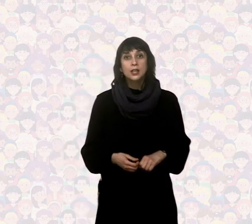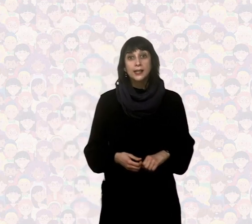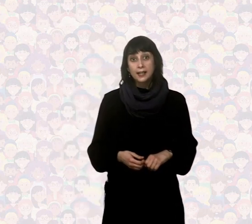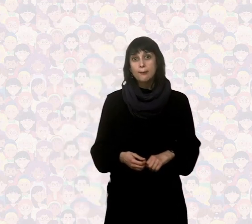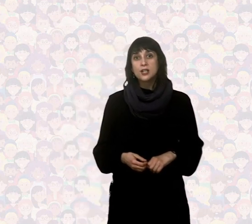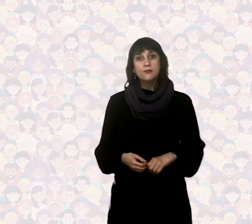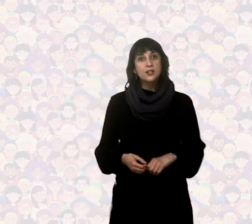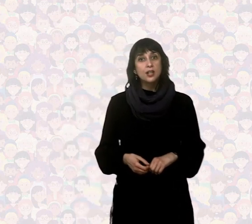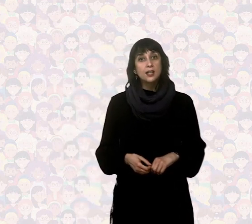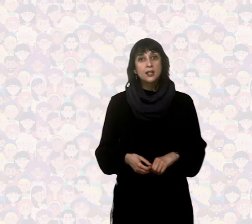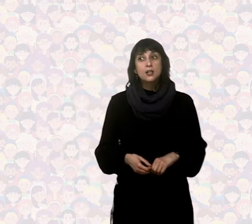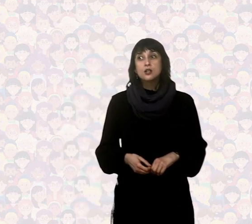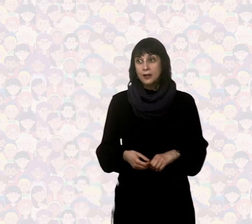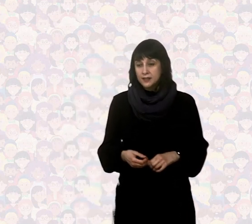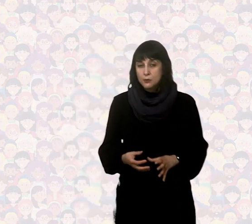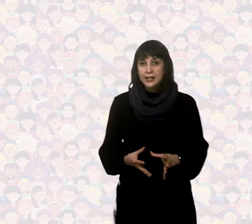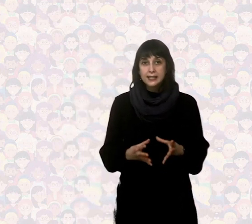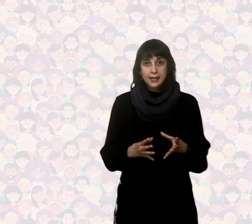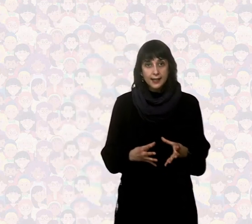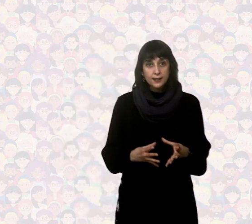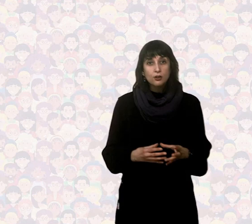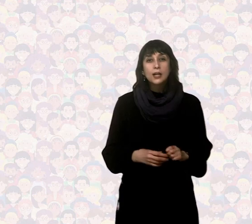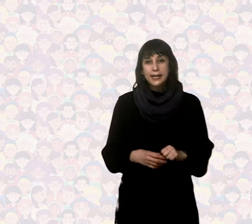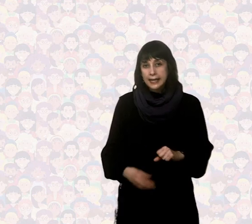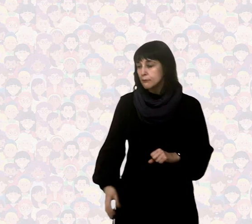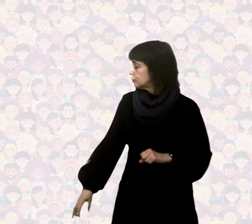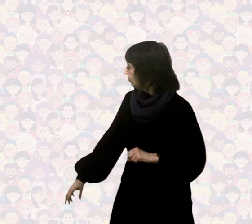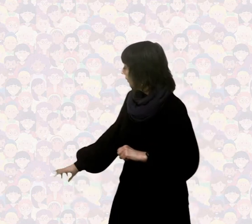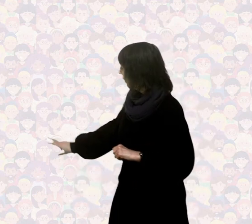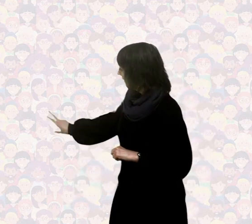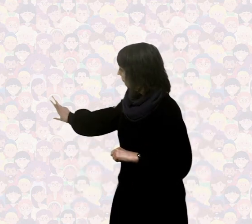en el que vamos a reflexionar sobre las desigualdades de género en el ámbito educativo.